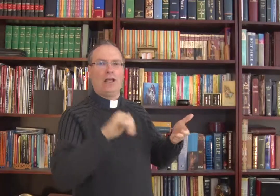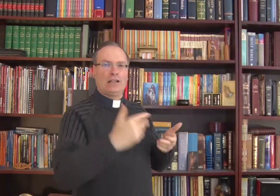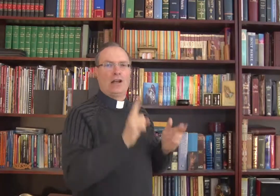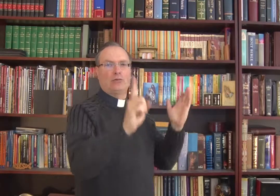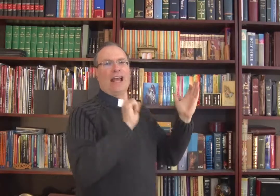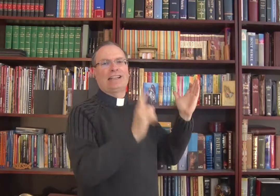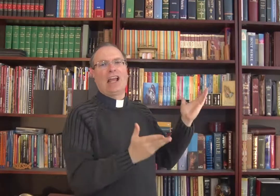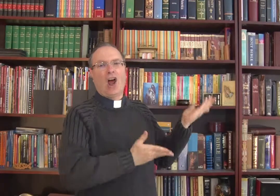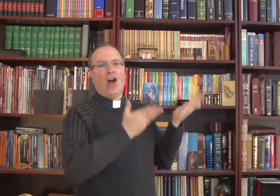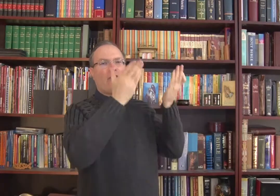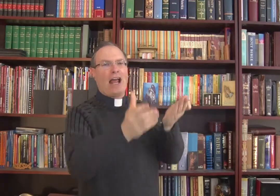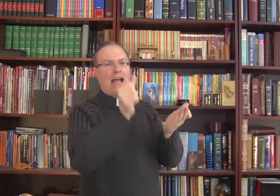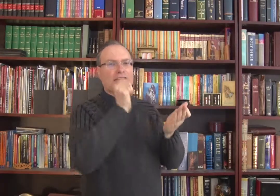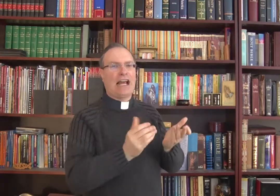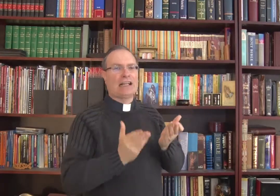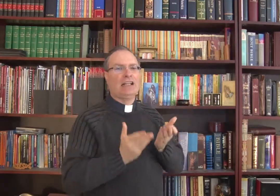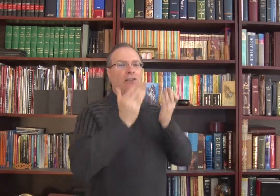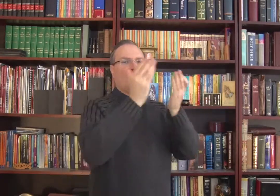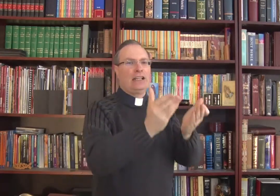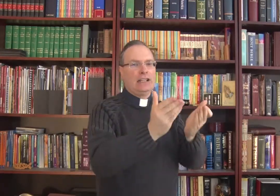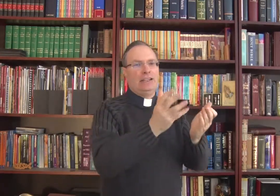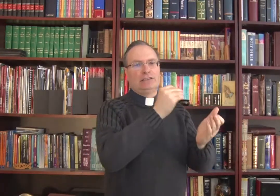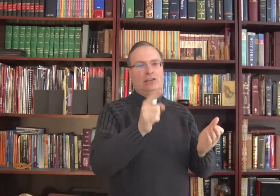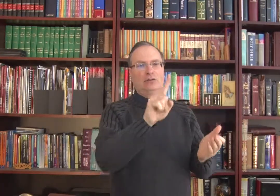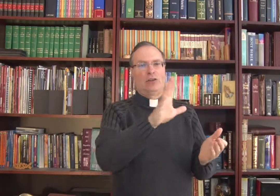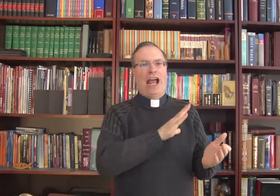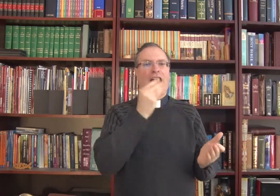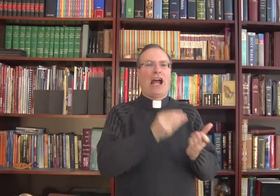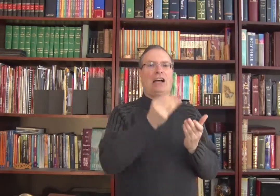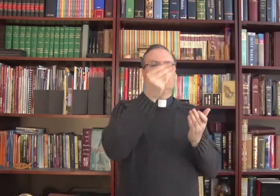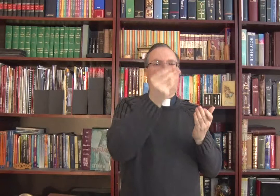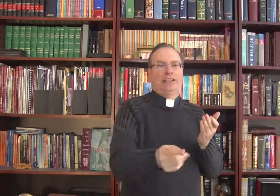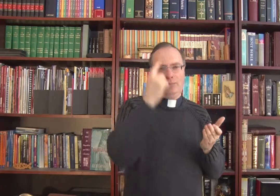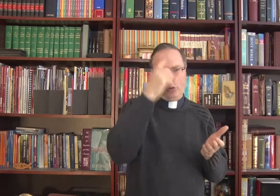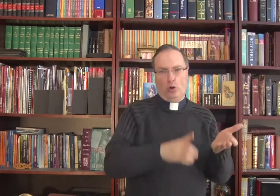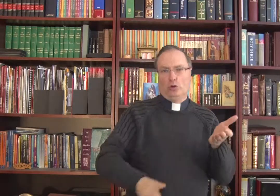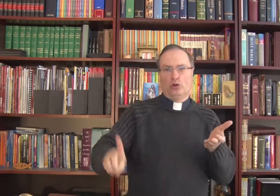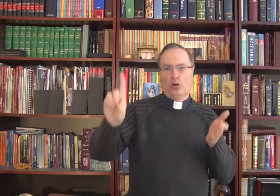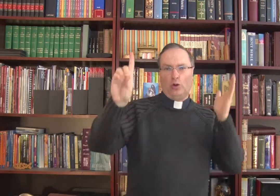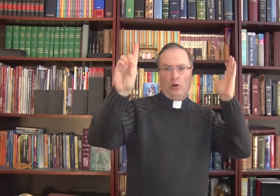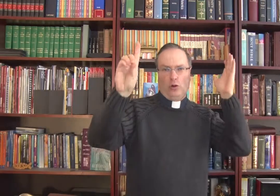car tu as été offert en sacrifice et tu as racheté pour Dieu